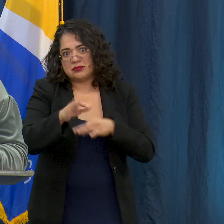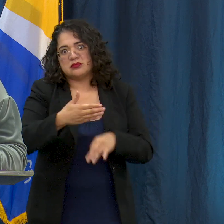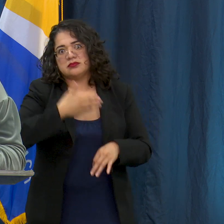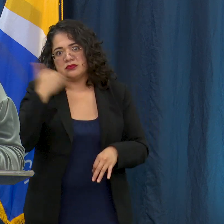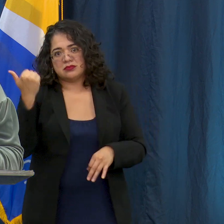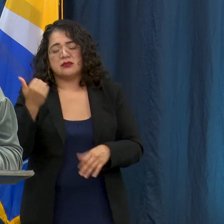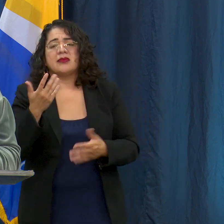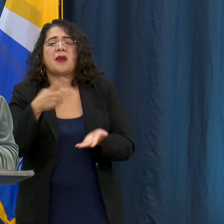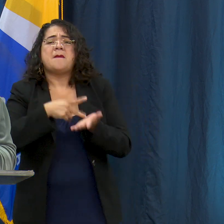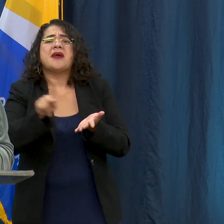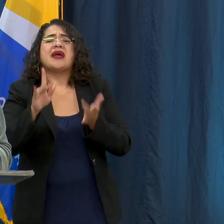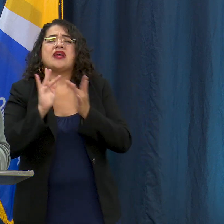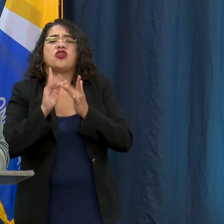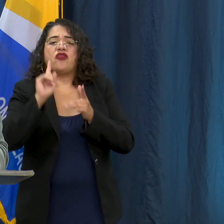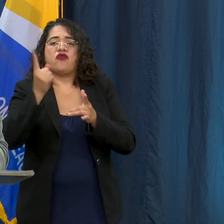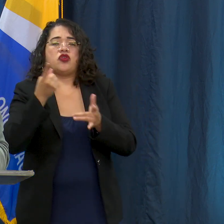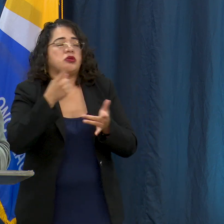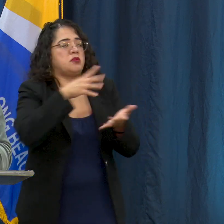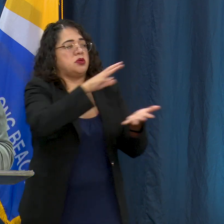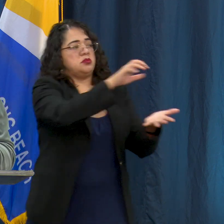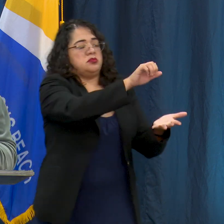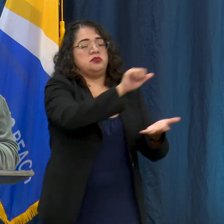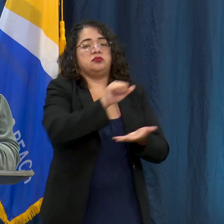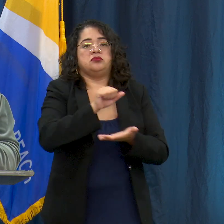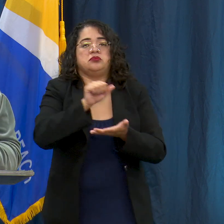Linea o también con usted poniendo su Orden por telefono